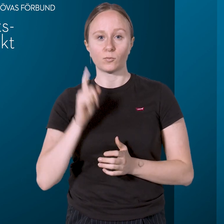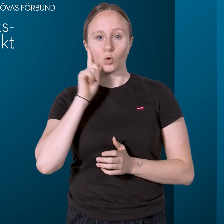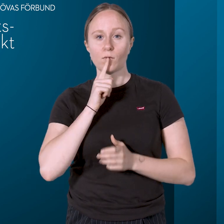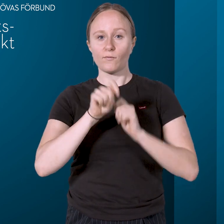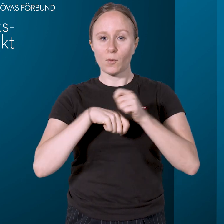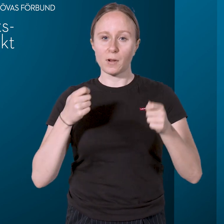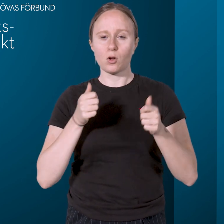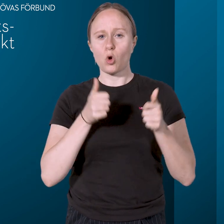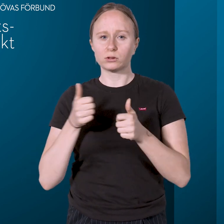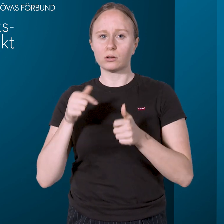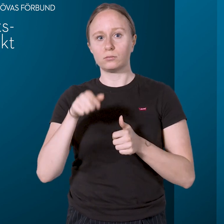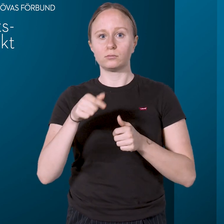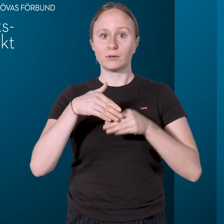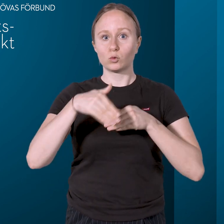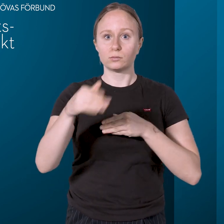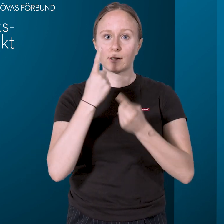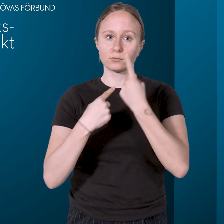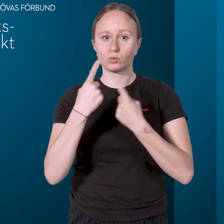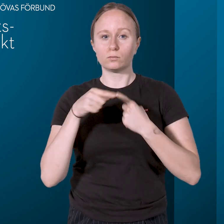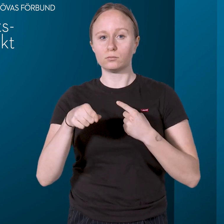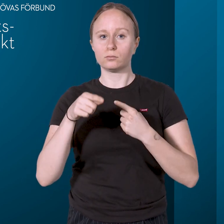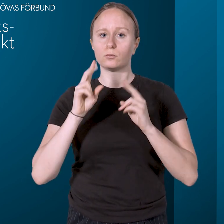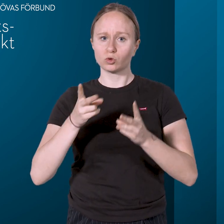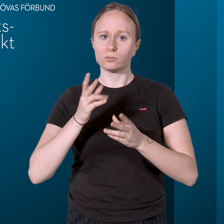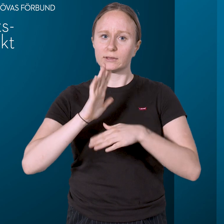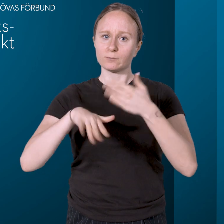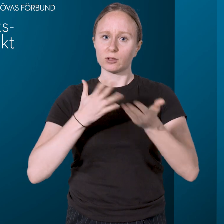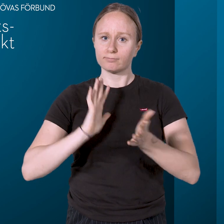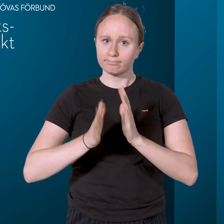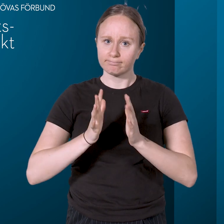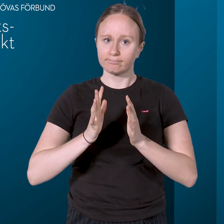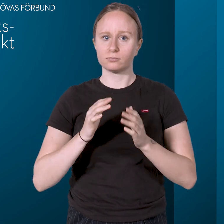Dövas Förbund önskar att den fortsatta diskussionen kan gås även på teckenspråk -